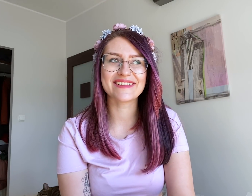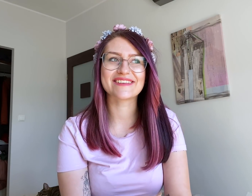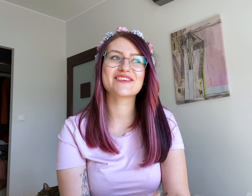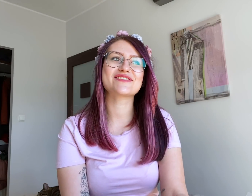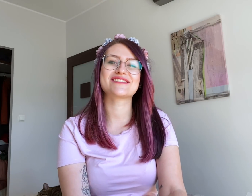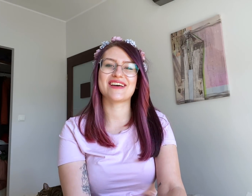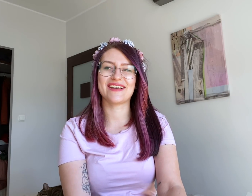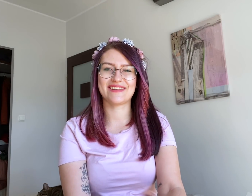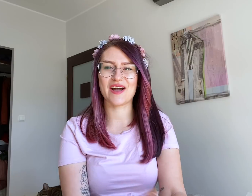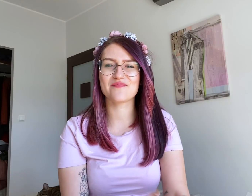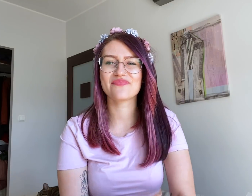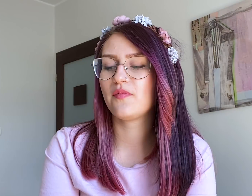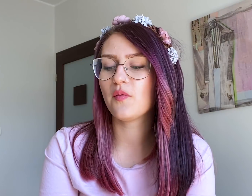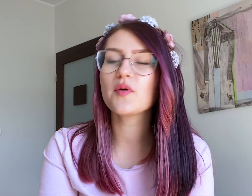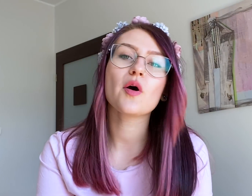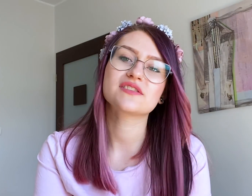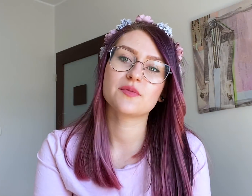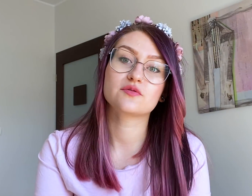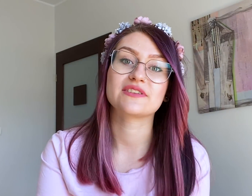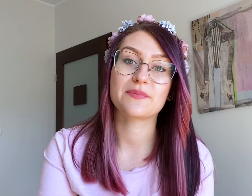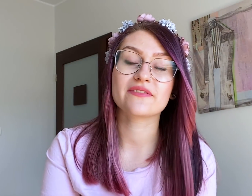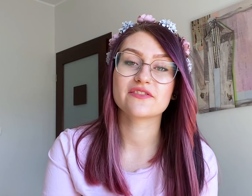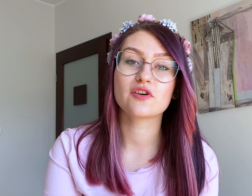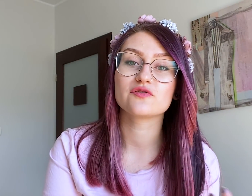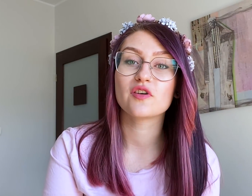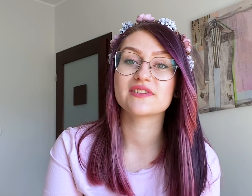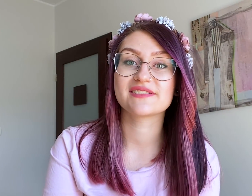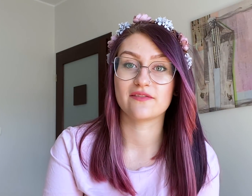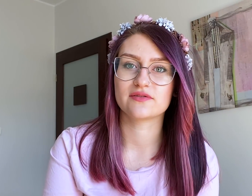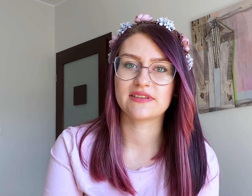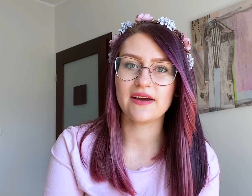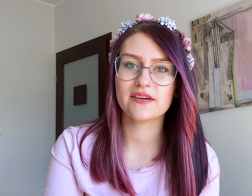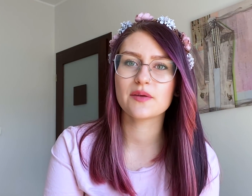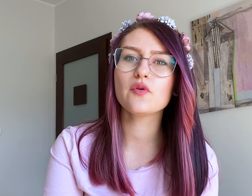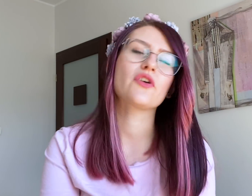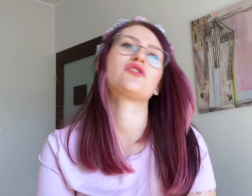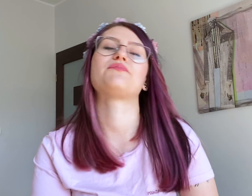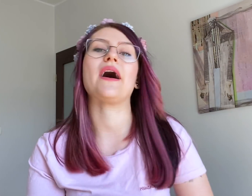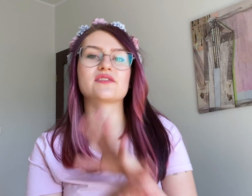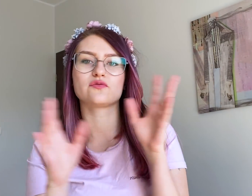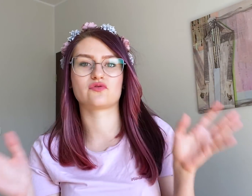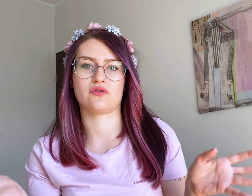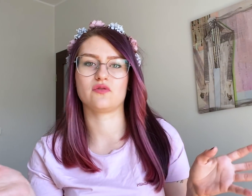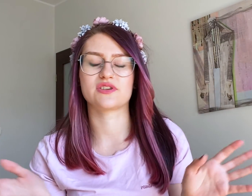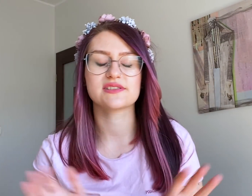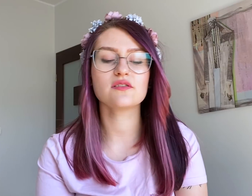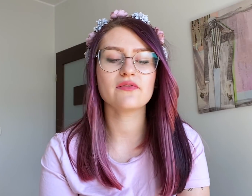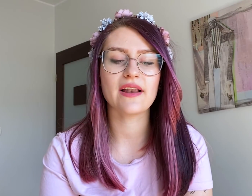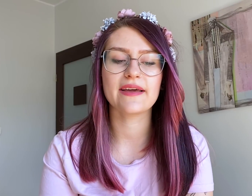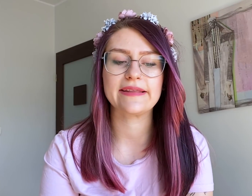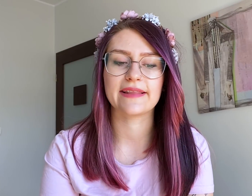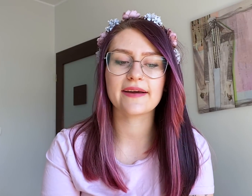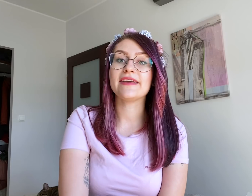Dlatego, że tam... no były osoby, które naprawdę wykonują ten zawód, tak? Nie było jakoś bardzo dużo uczestników, ale jednak.